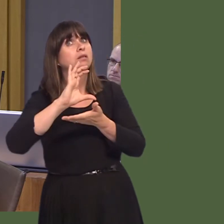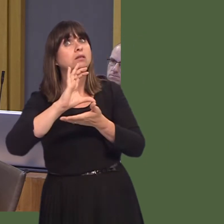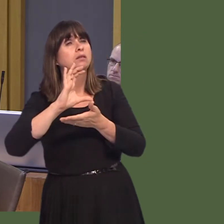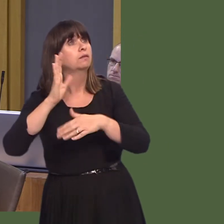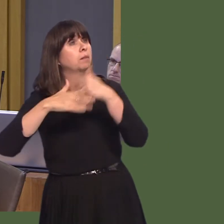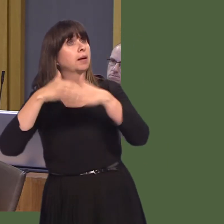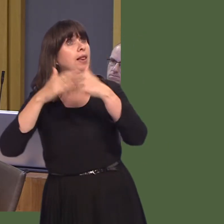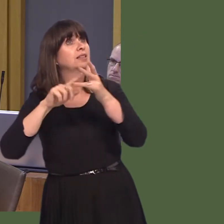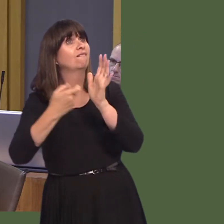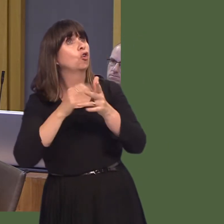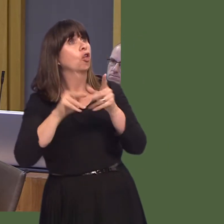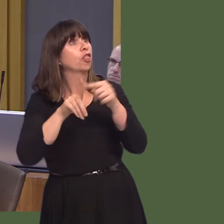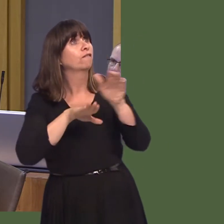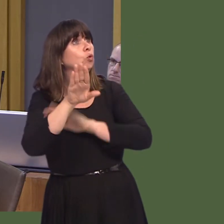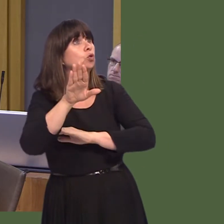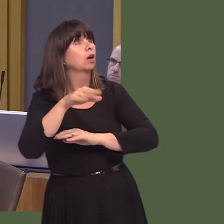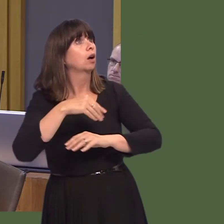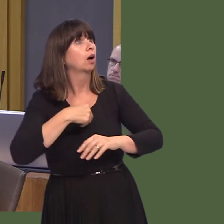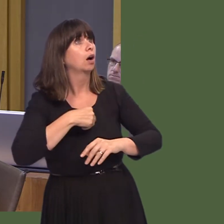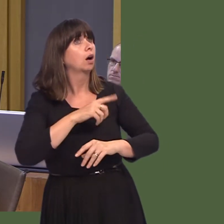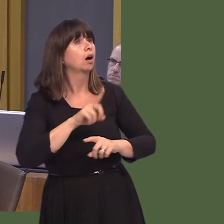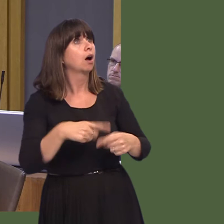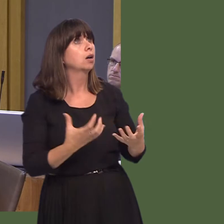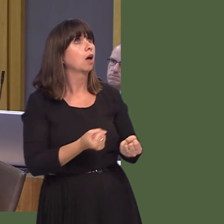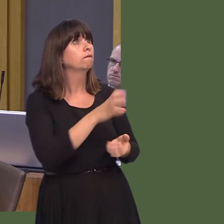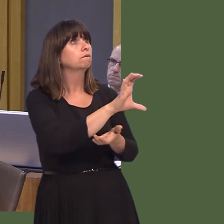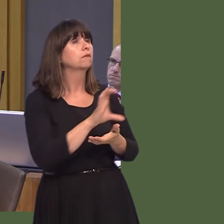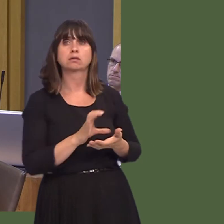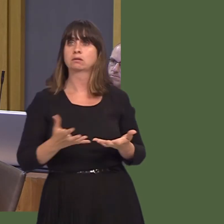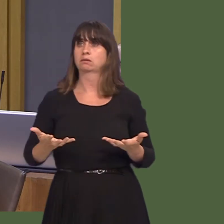Rwyín gobeithio y byddwch chi fel Prif Weinidog yn cytuno ‚ fi bod hwn yn amser da iawn